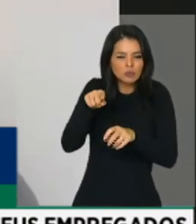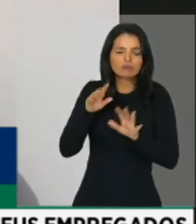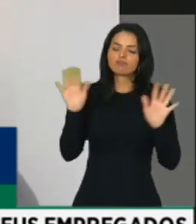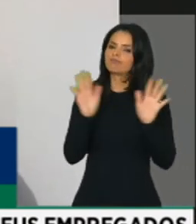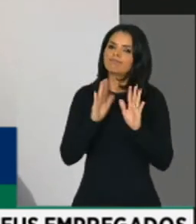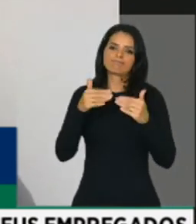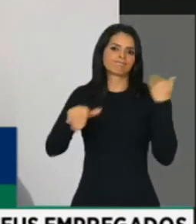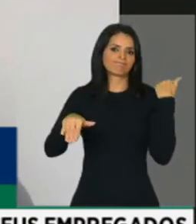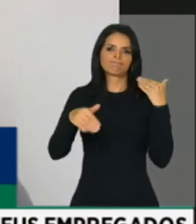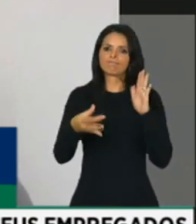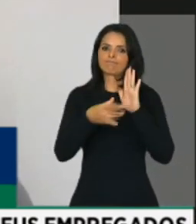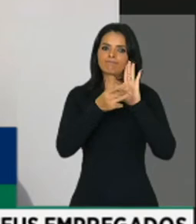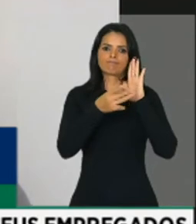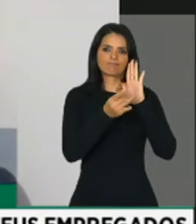É EMENDA, SENHOR PRESIDENTE.